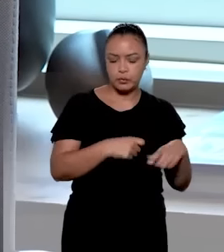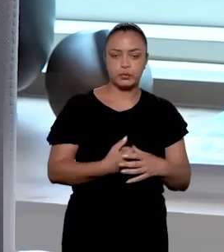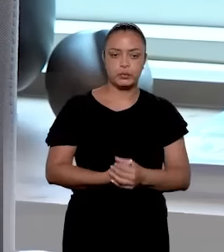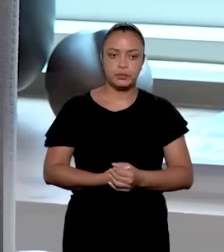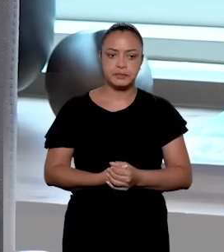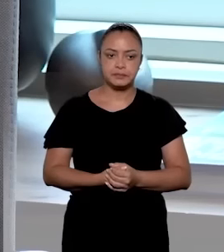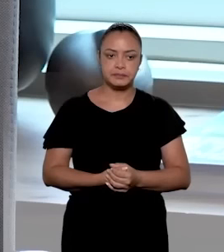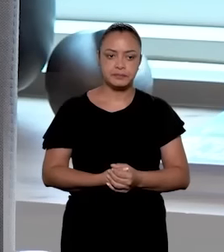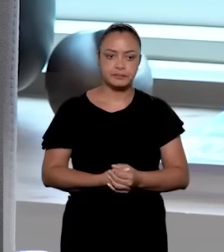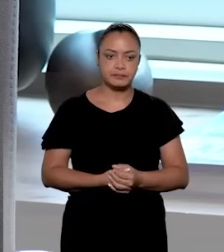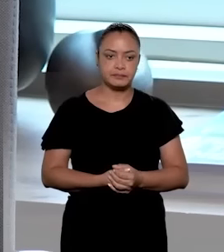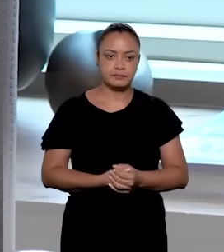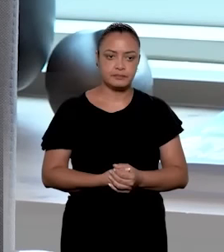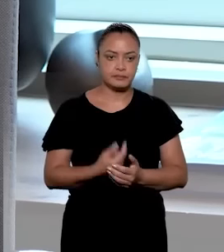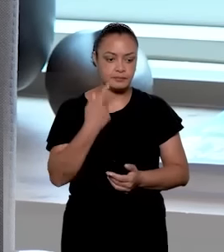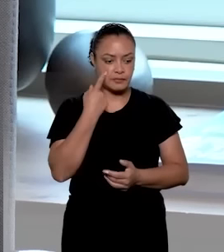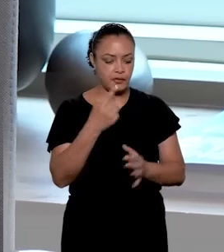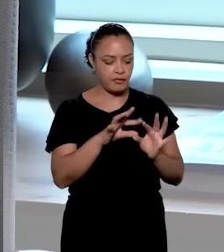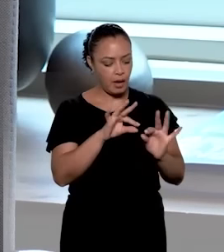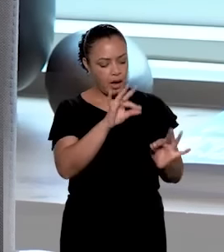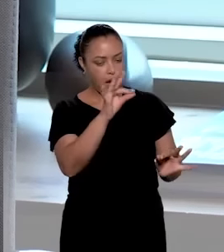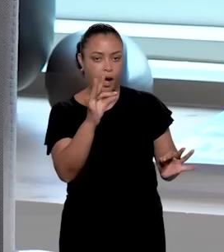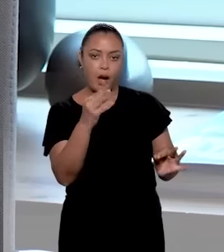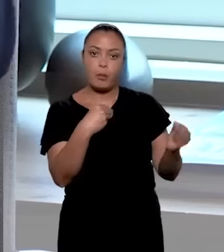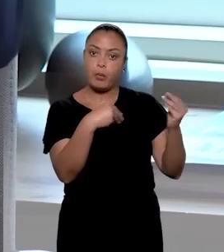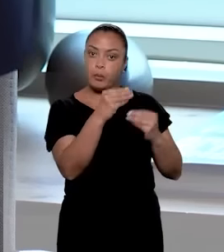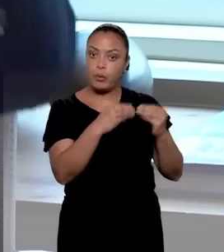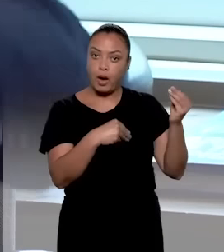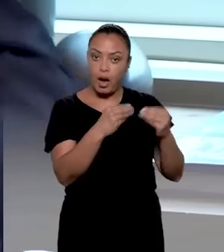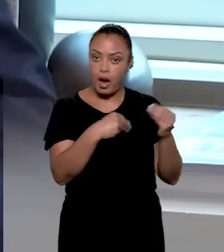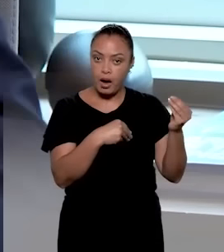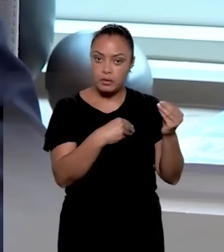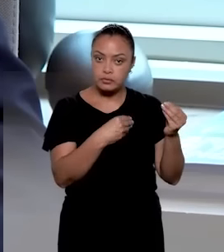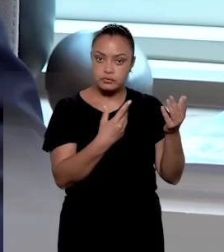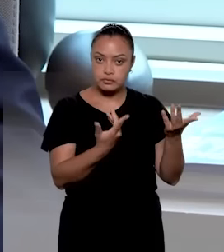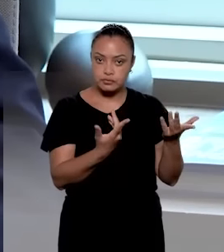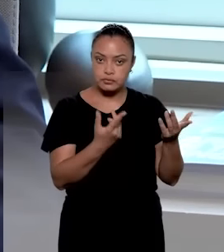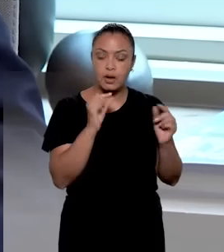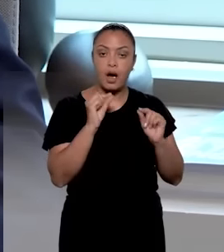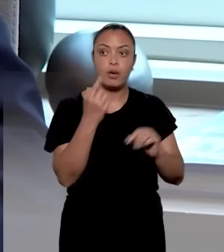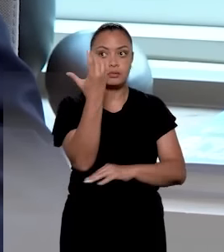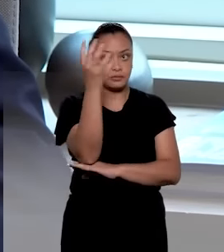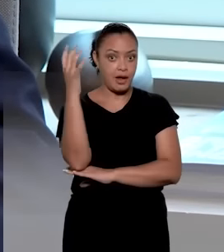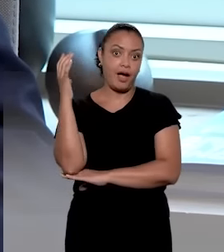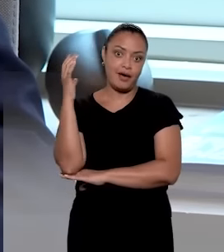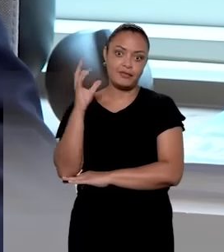Esse cabo aqui é de borracha, não nasce em loja de eletricidade, nasce em uma seringueira.